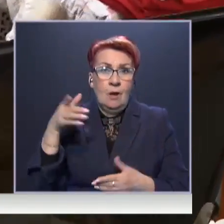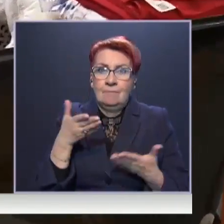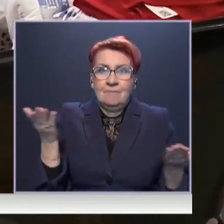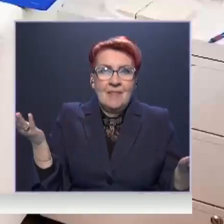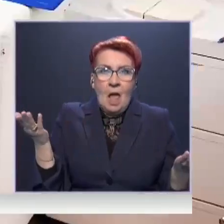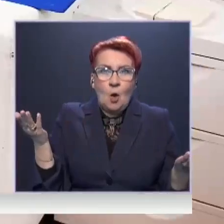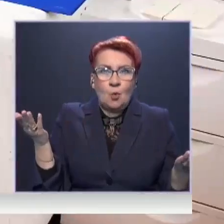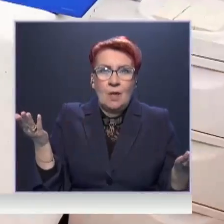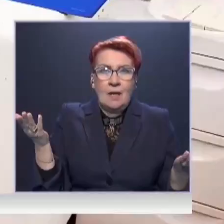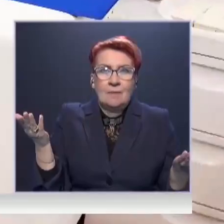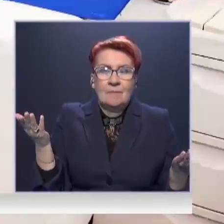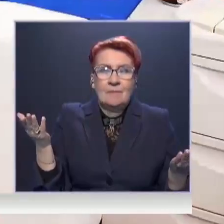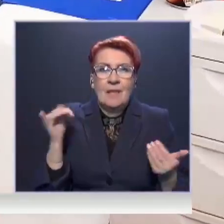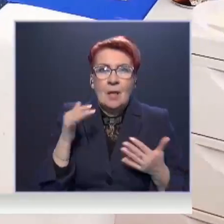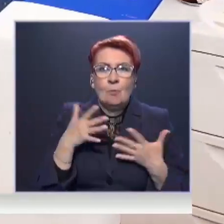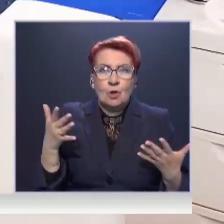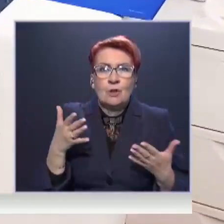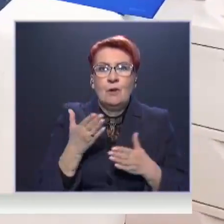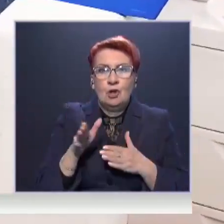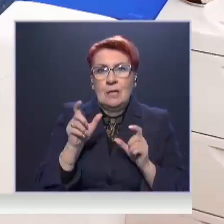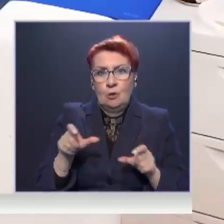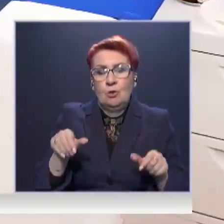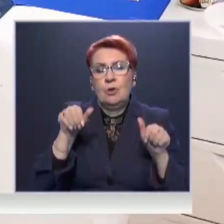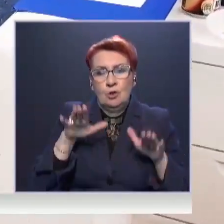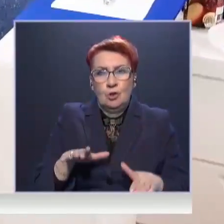большая часть людей решила то что ждать как бы пока